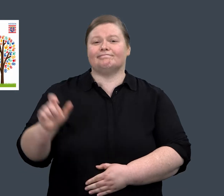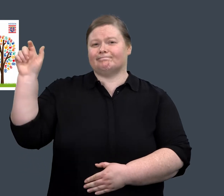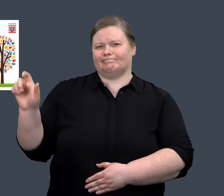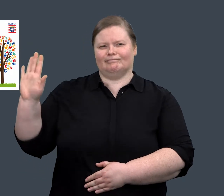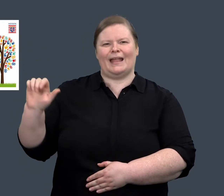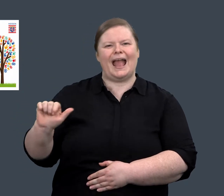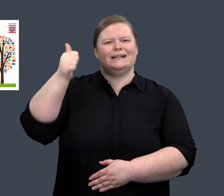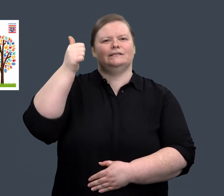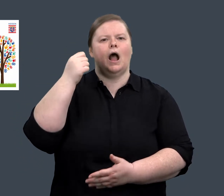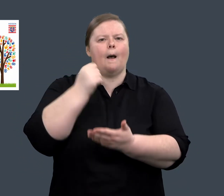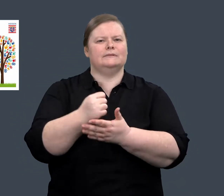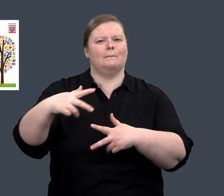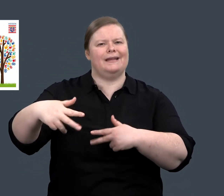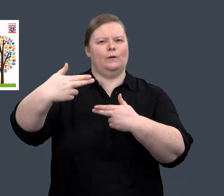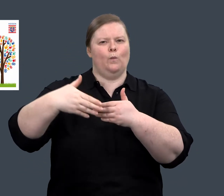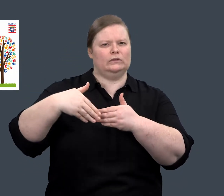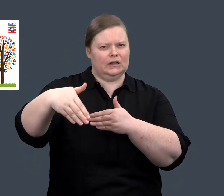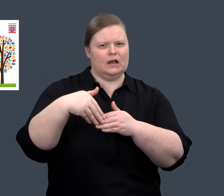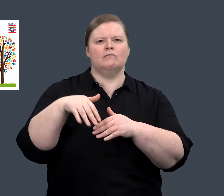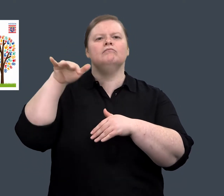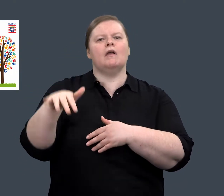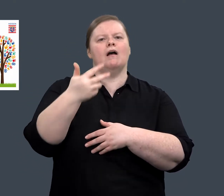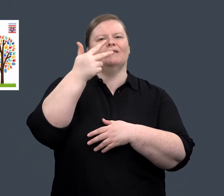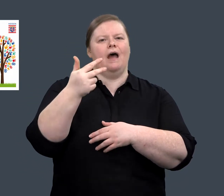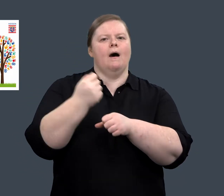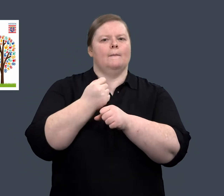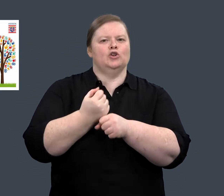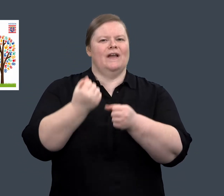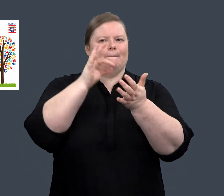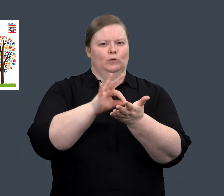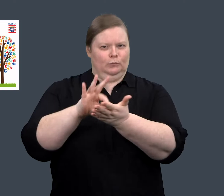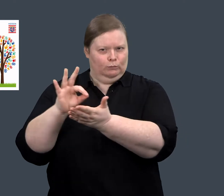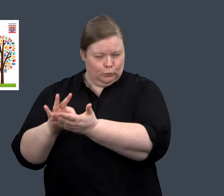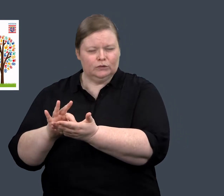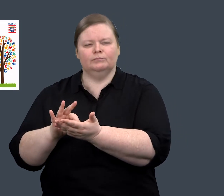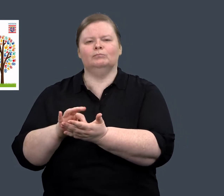Die Förderung der Barrierefreiheit ist einer der drei Arbeitsschwerpunkte